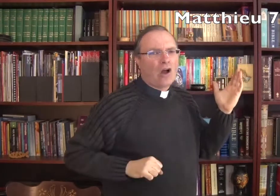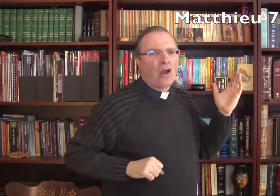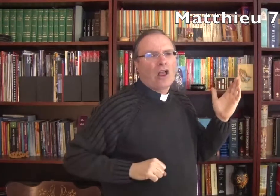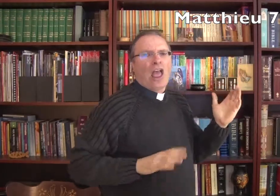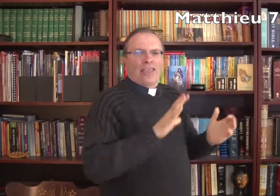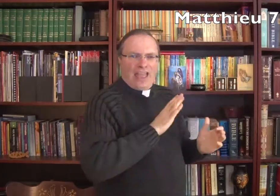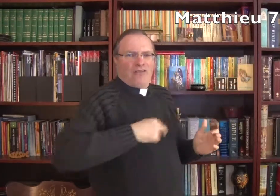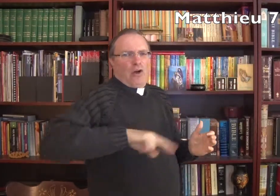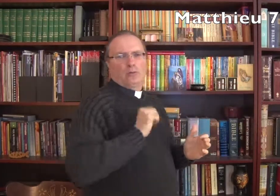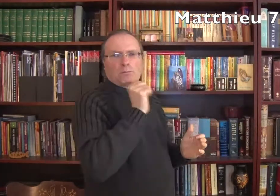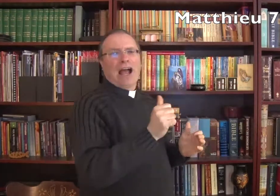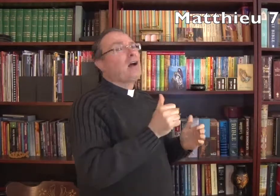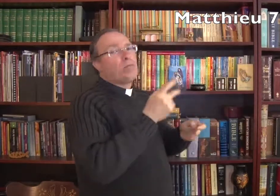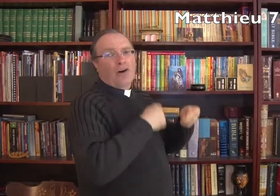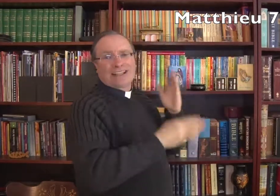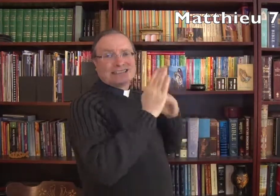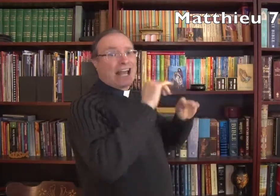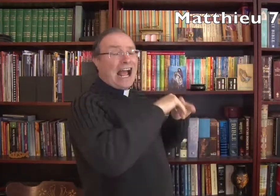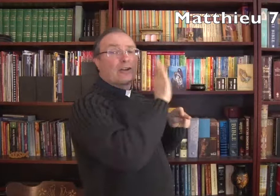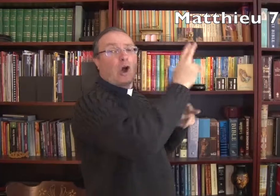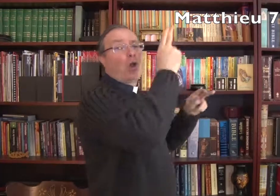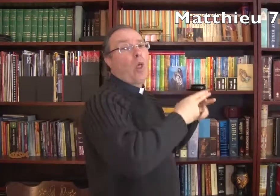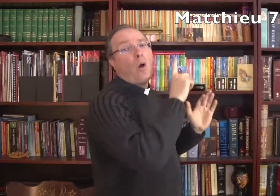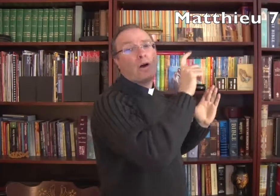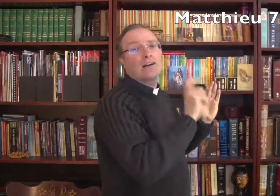n’avons-nous pas prophétisé en ton nom?